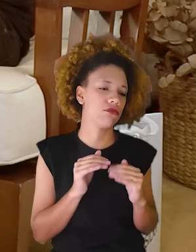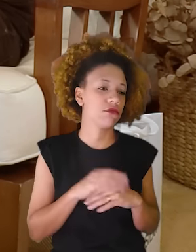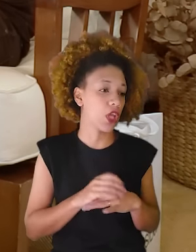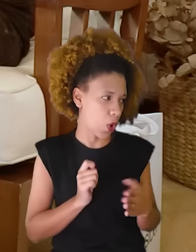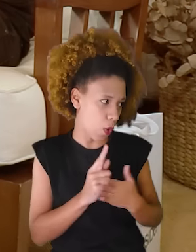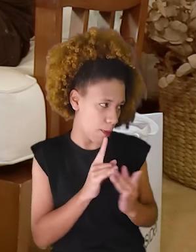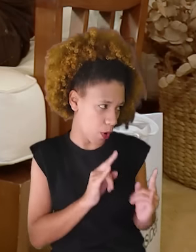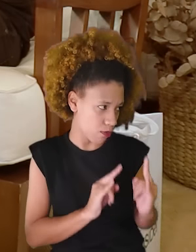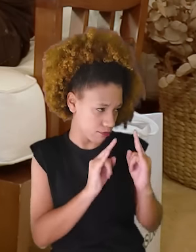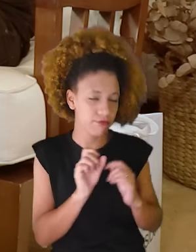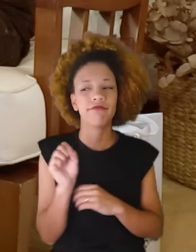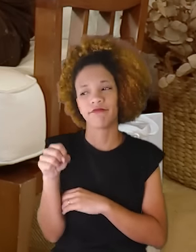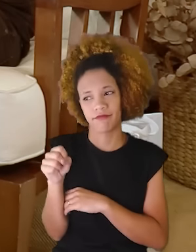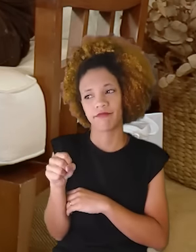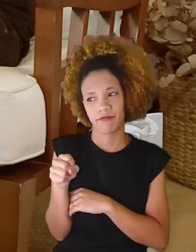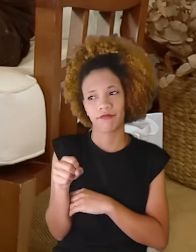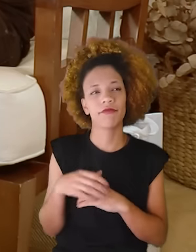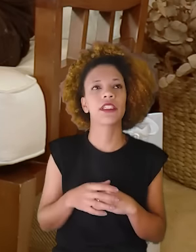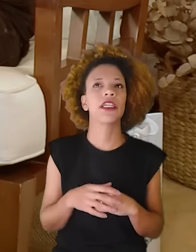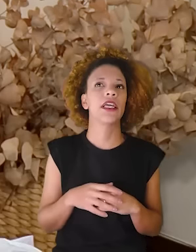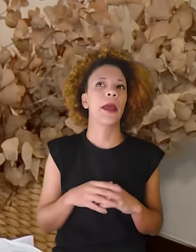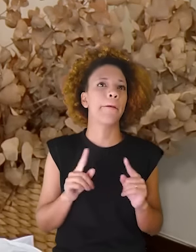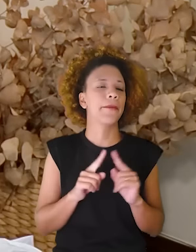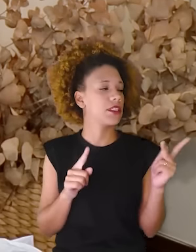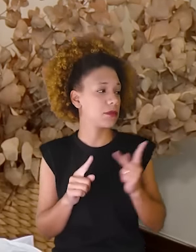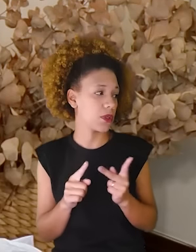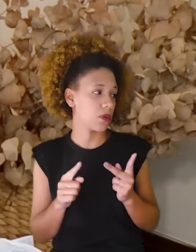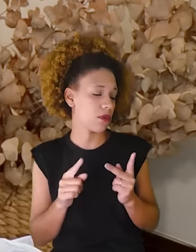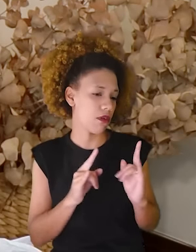comprou um apartamento agora é comprei no seu e E você tava me contando agora no elevador